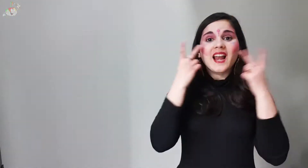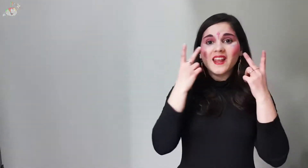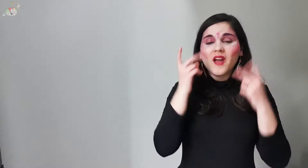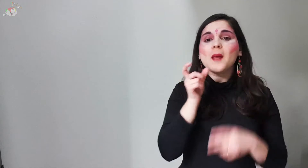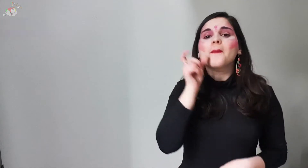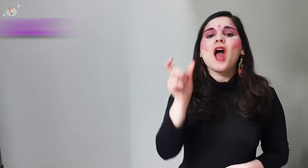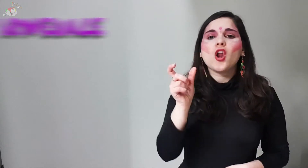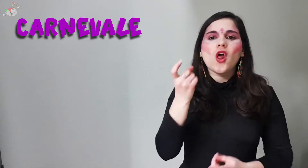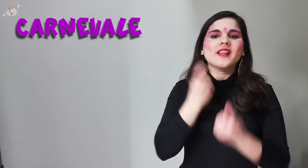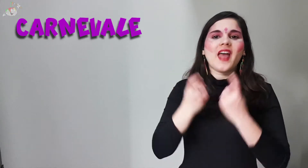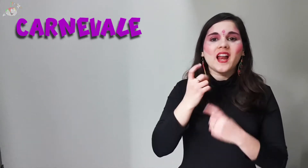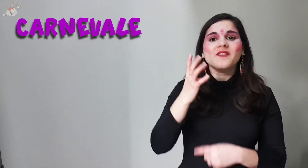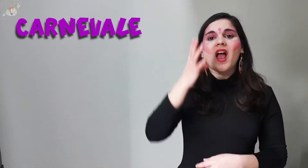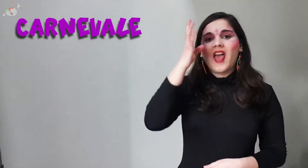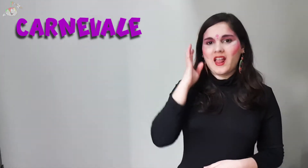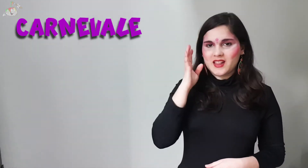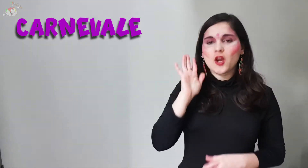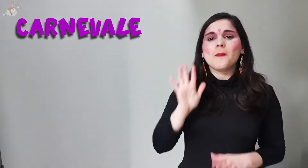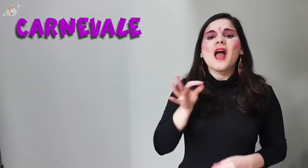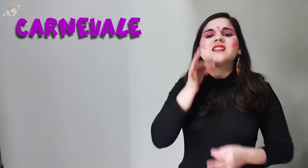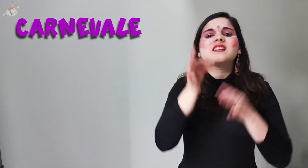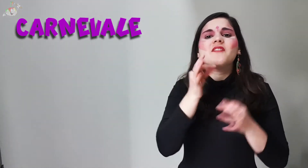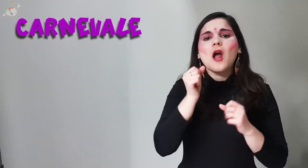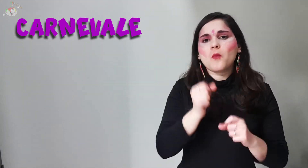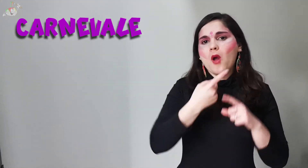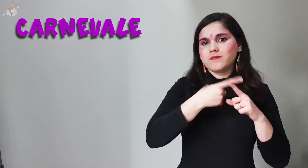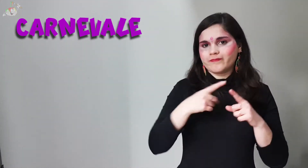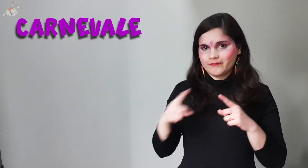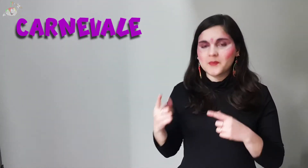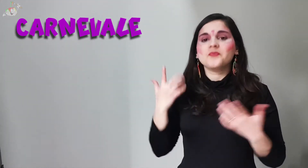La parola "Carnevale" deriva dal latino ma il significato può variare.